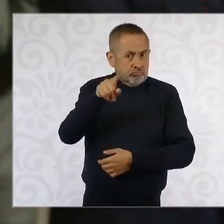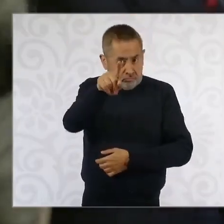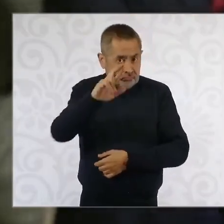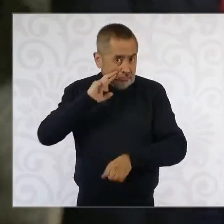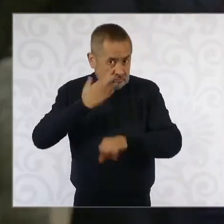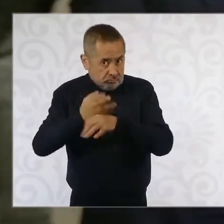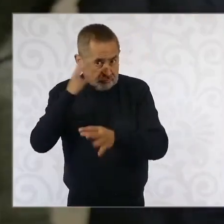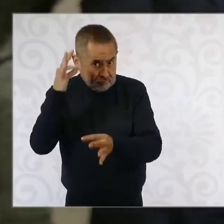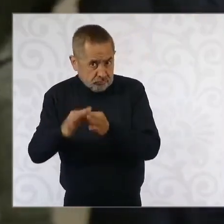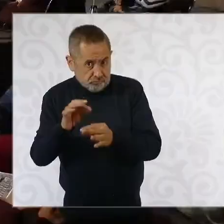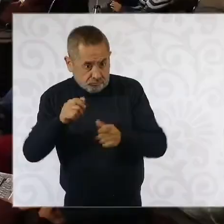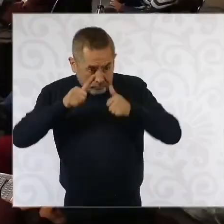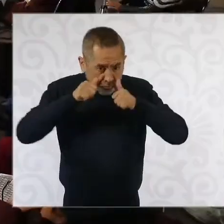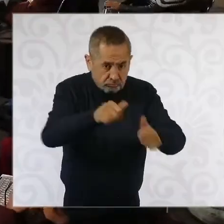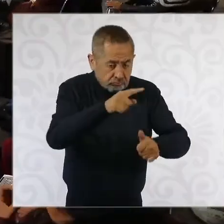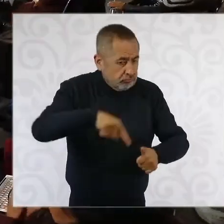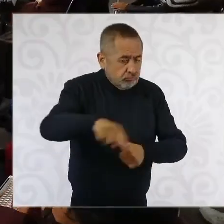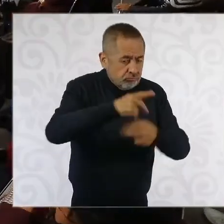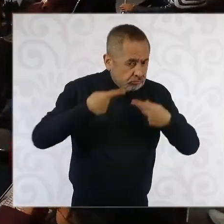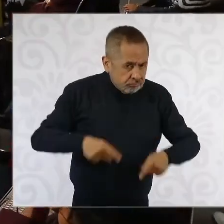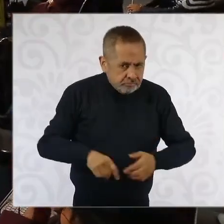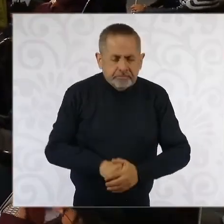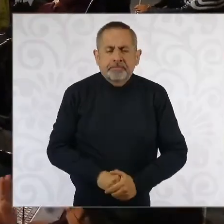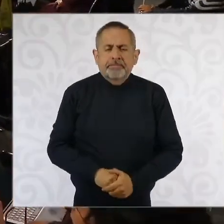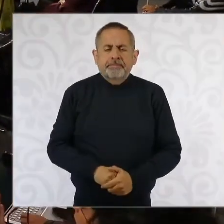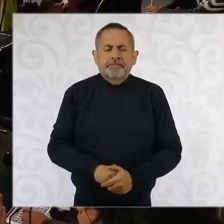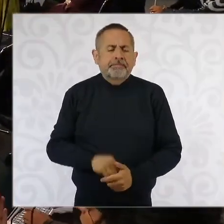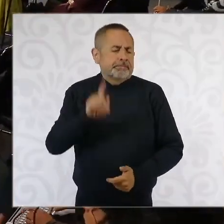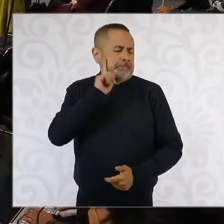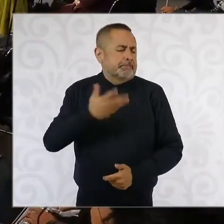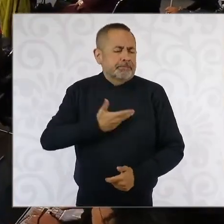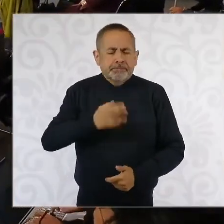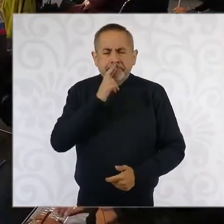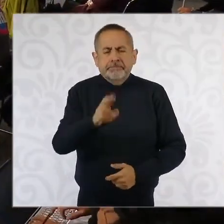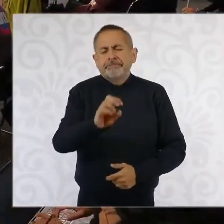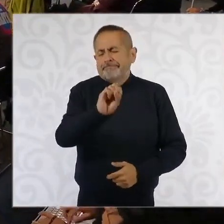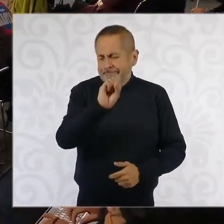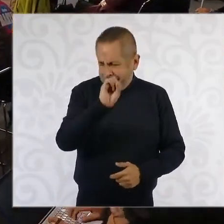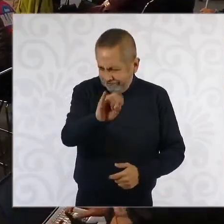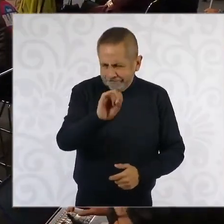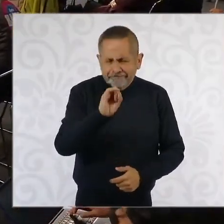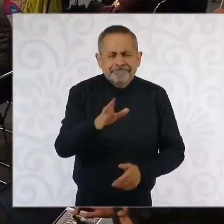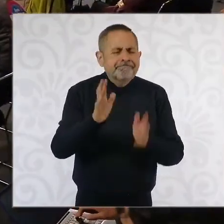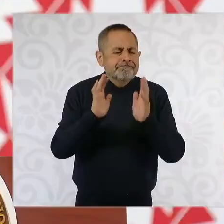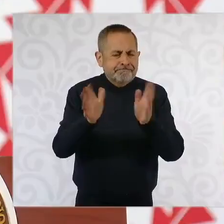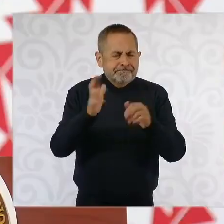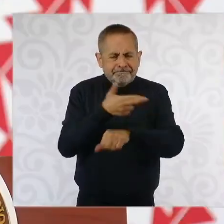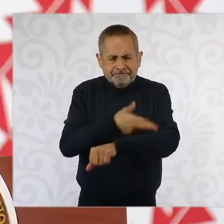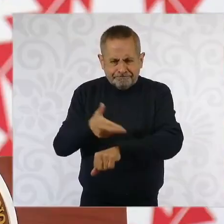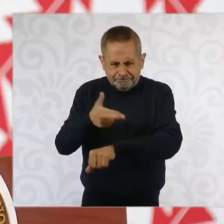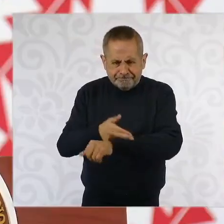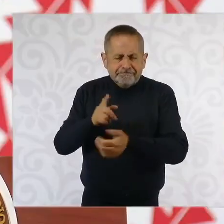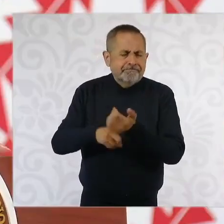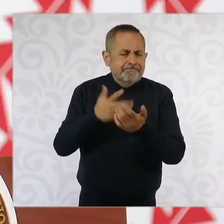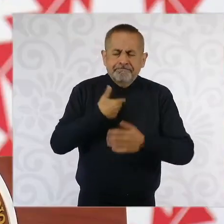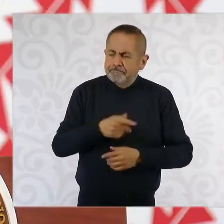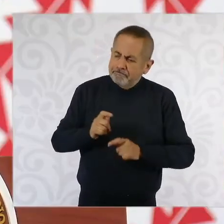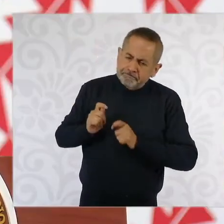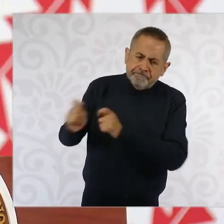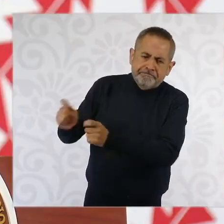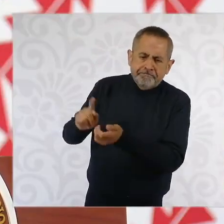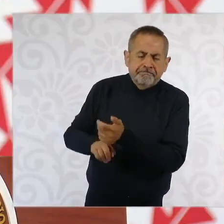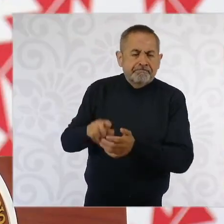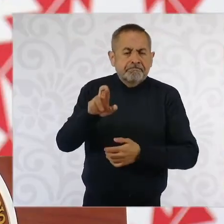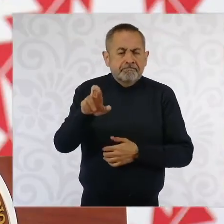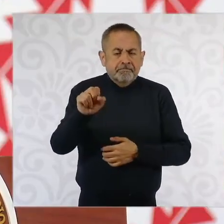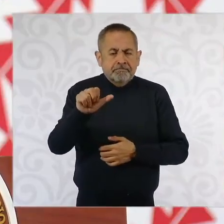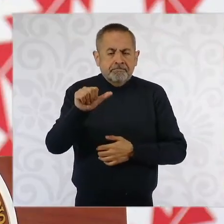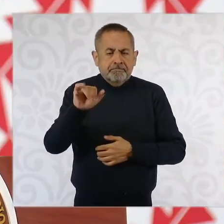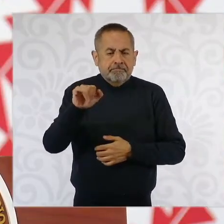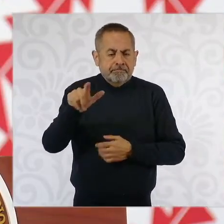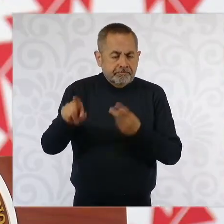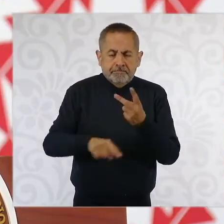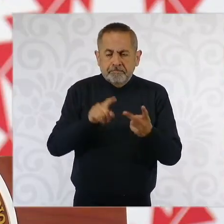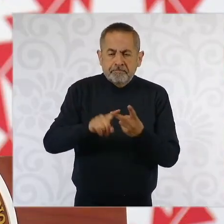resuelto Sí lo estamos revisando eh aquí le pido a rosela que nos ayude participa también el indep eh